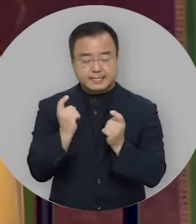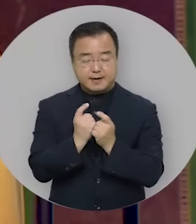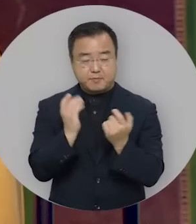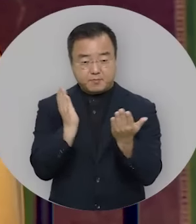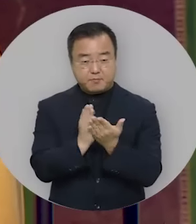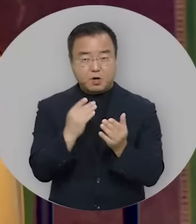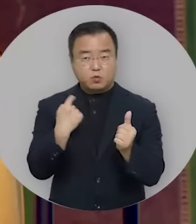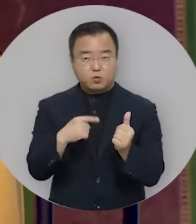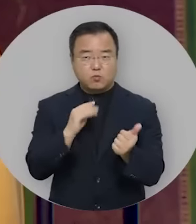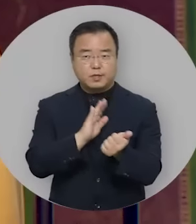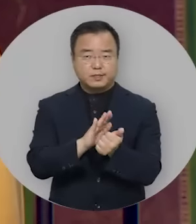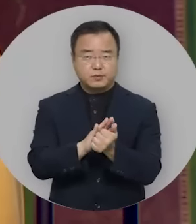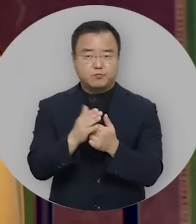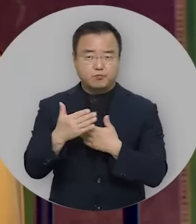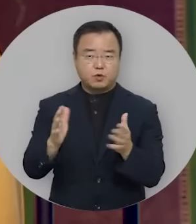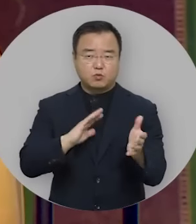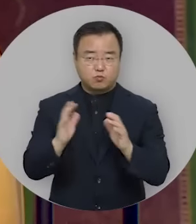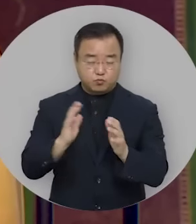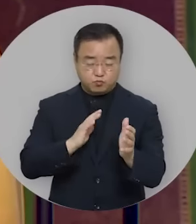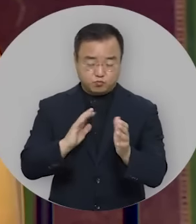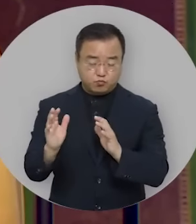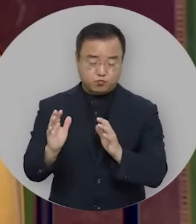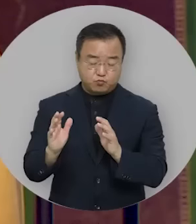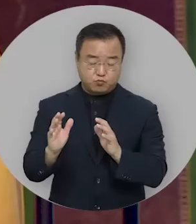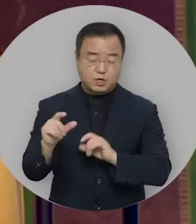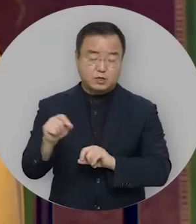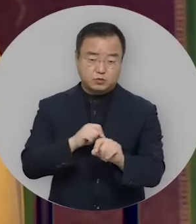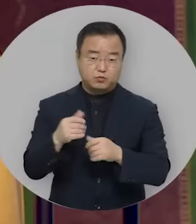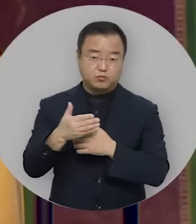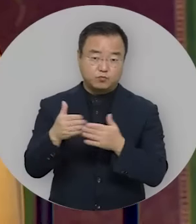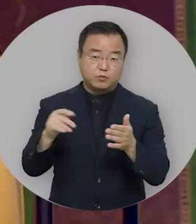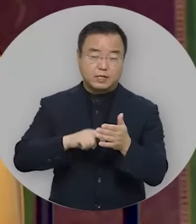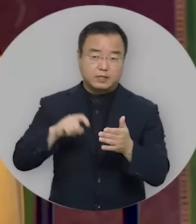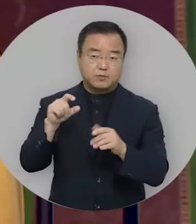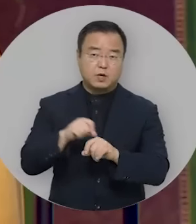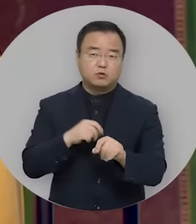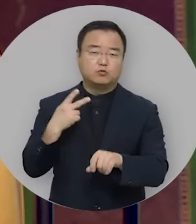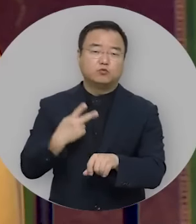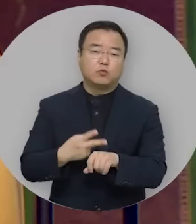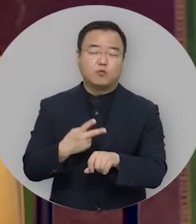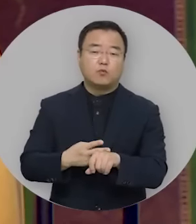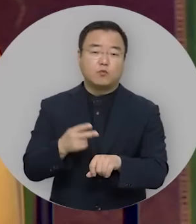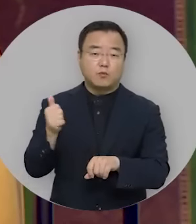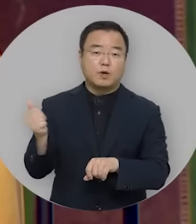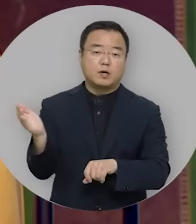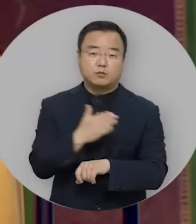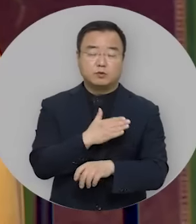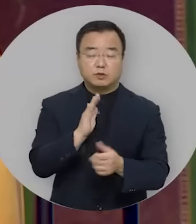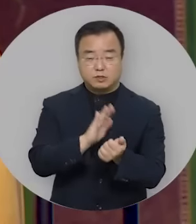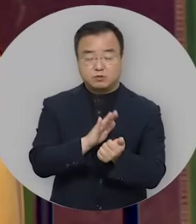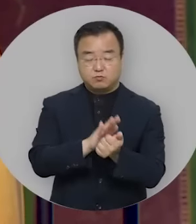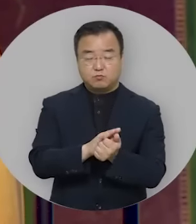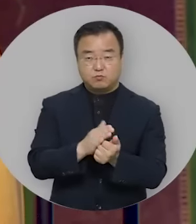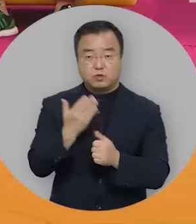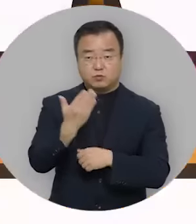정해 놓고 그 부분에 대해서 특수학급에서 특수교사의 지원을 받는 경우도 있습니다.